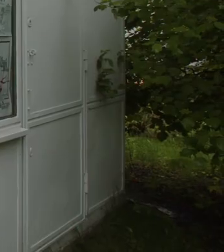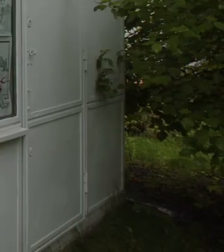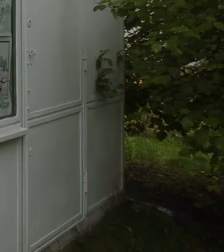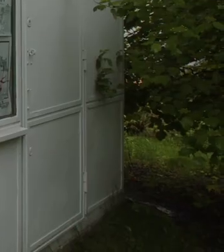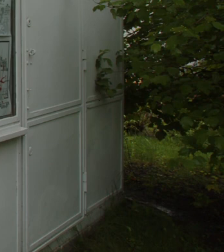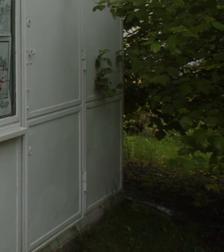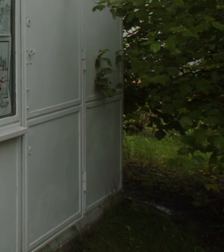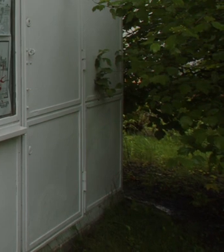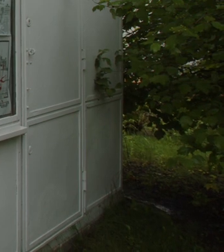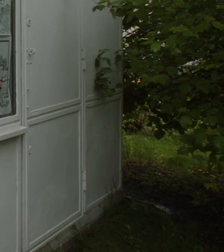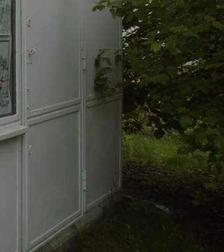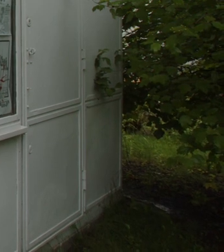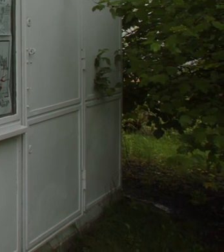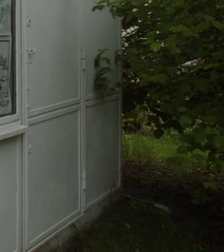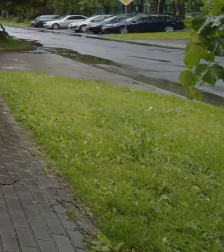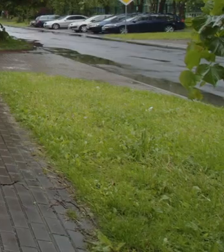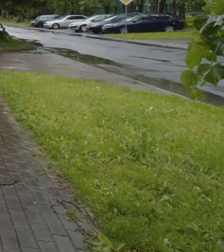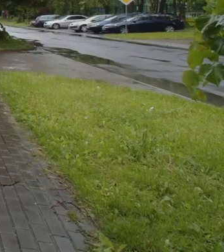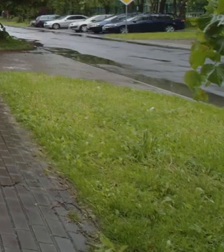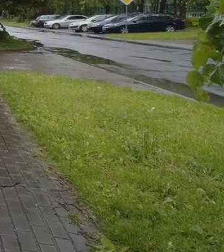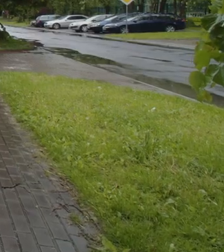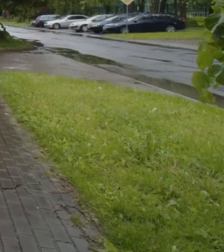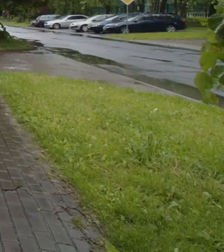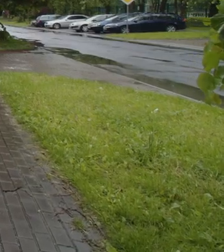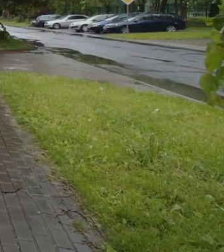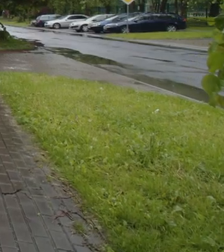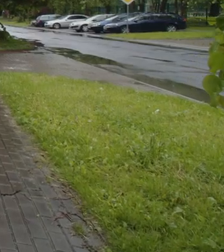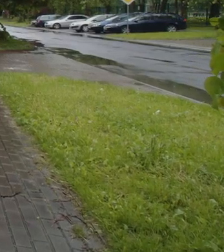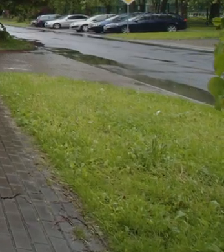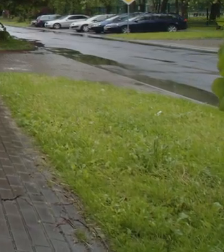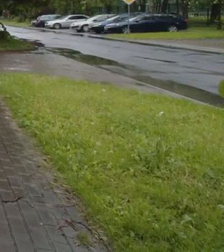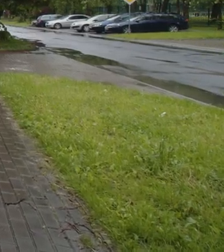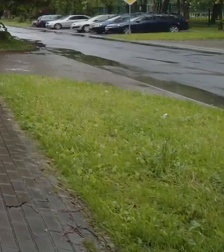Rafał stoi obok pomalowanego na biało kiosku „Ruchu”, który okna ma wyklejone plakatami.